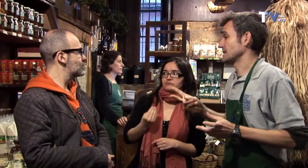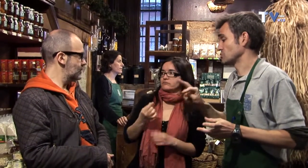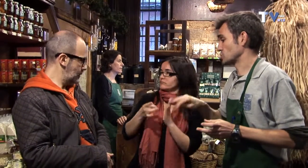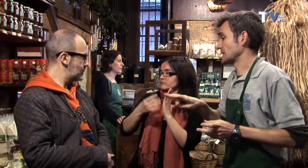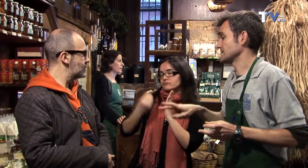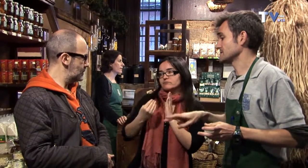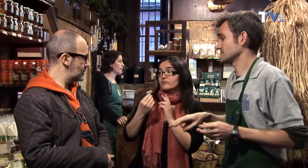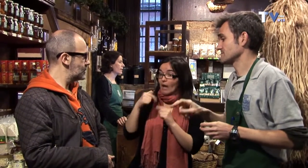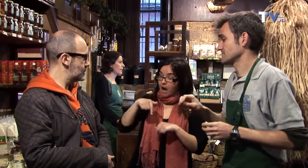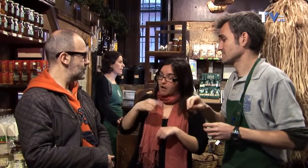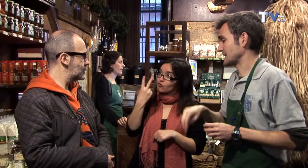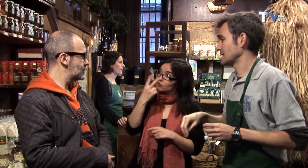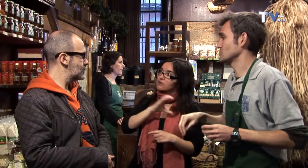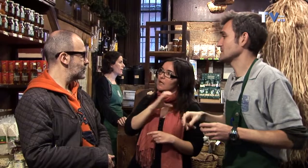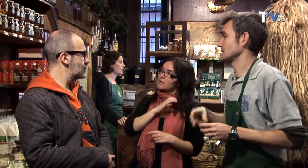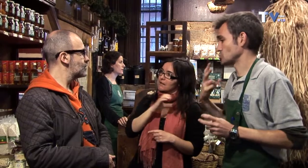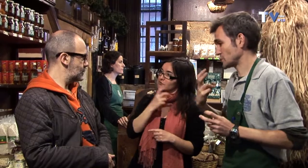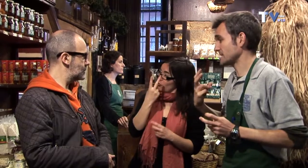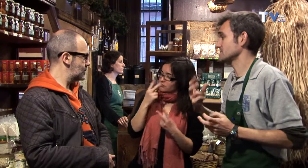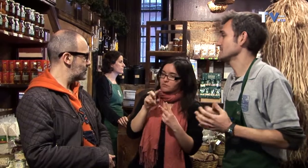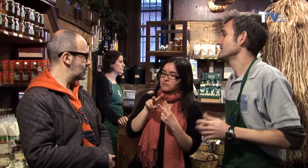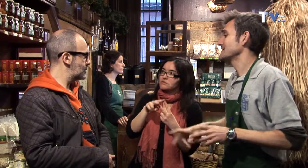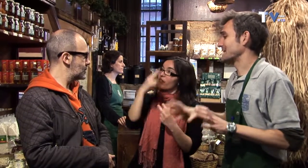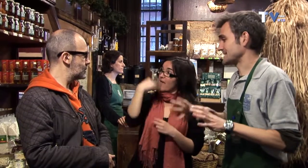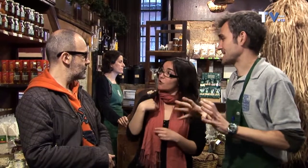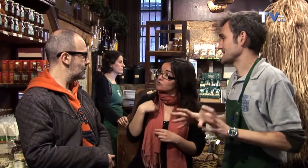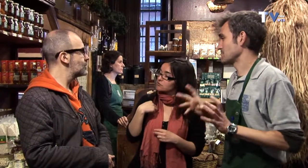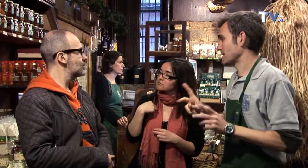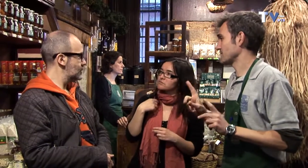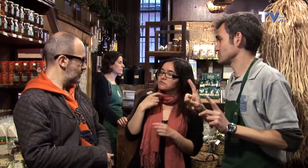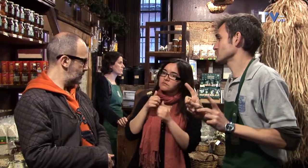porque desde que abrimos tenemos productos de calidad.